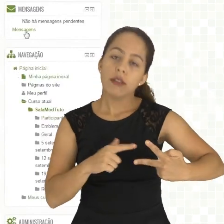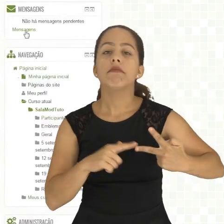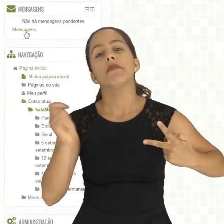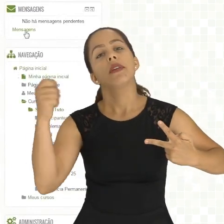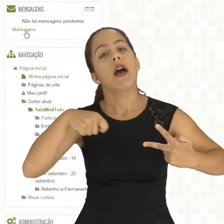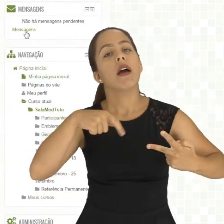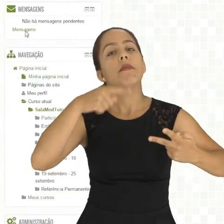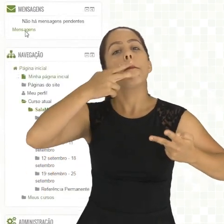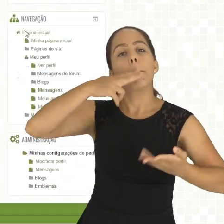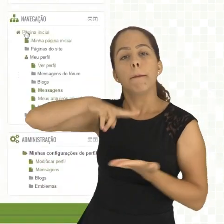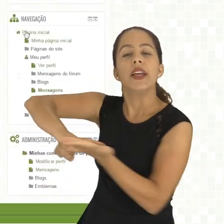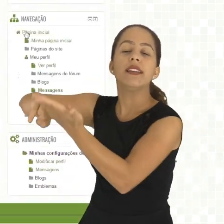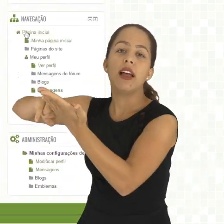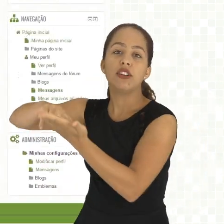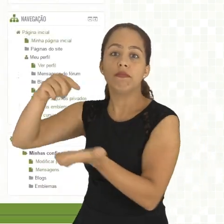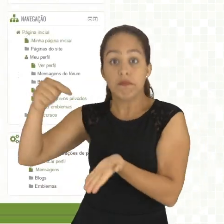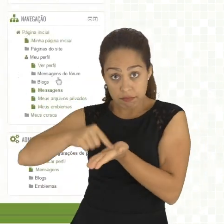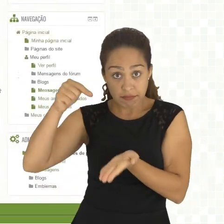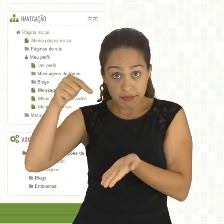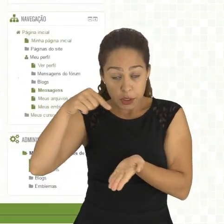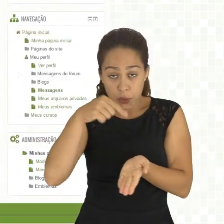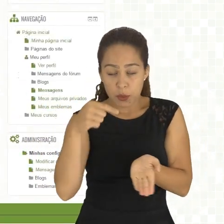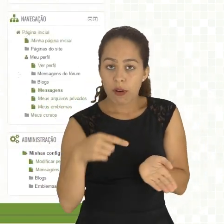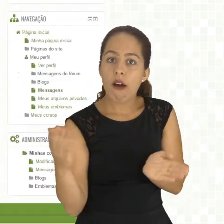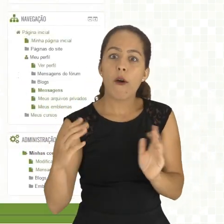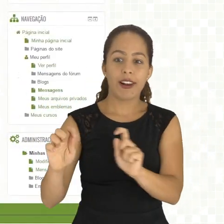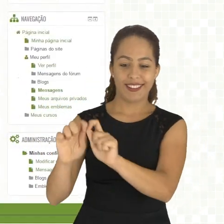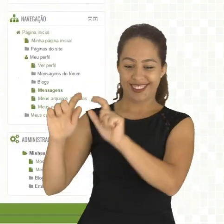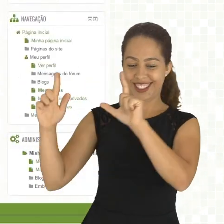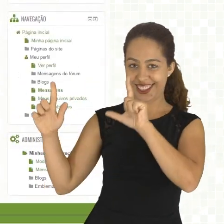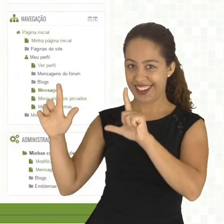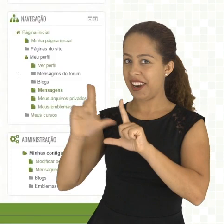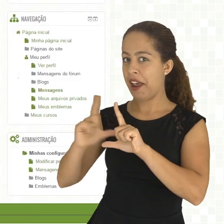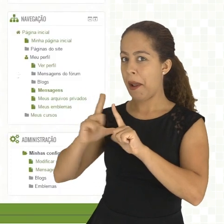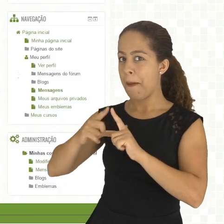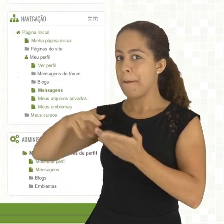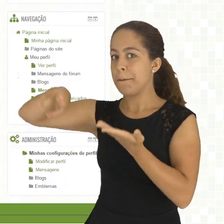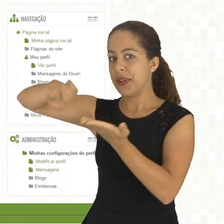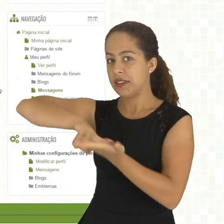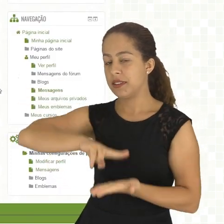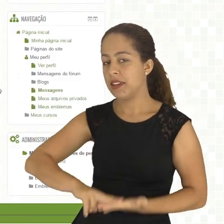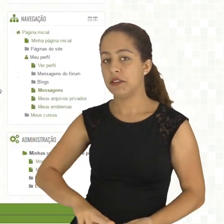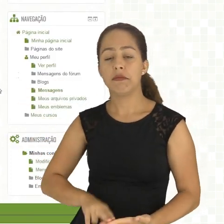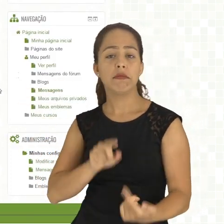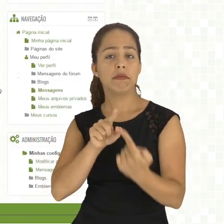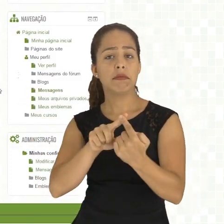Agora clique nele e aqui você chegou na